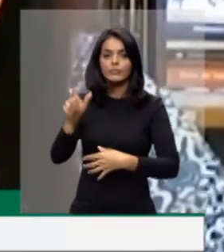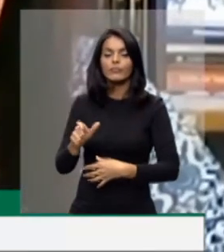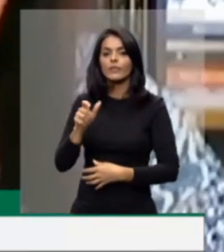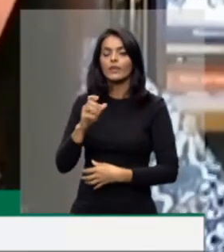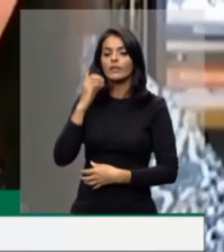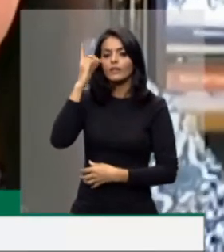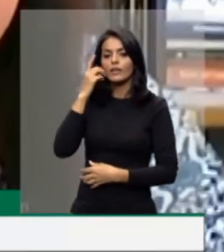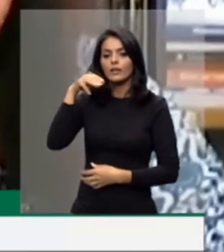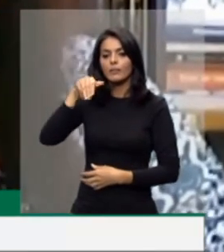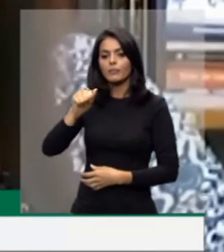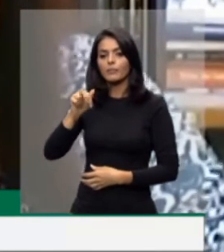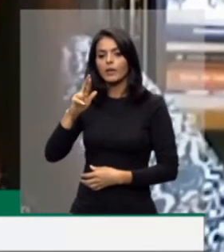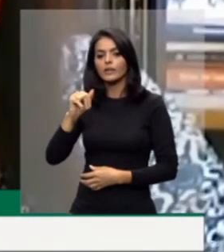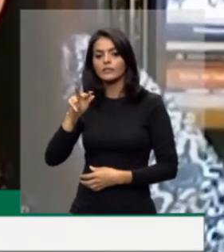ESTAR-SE HÁ A VOTAÇÃO. -- EU QUERIA JUSTIFICAR